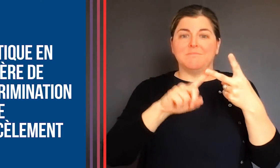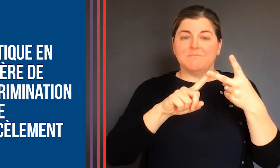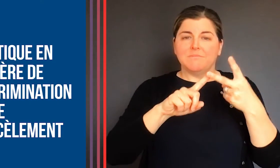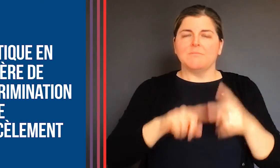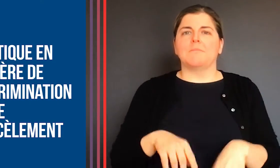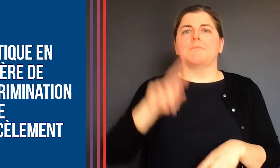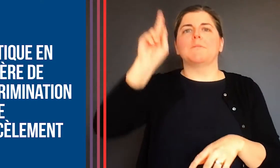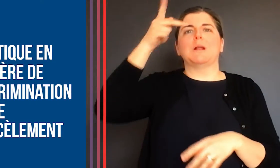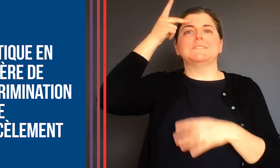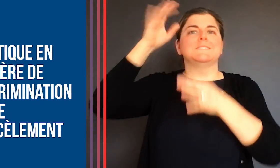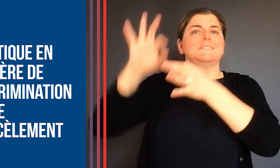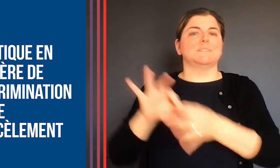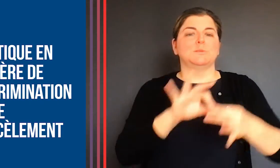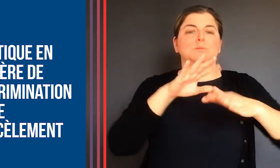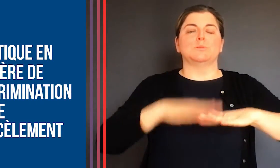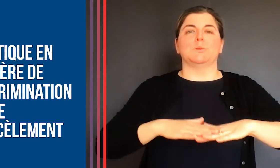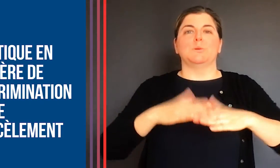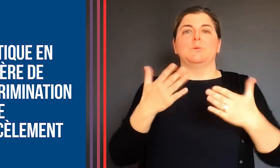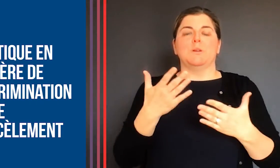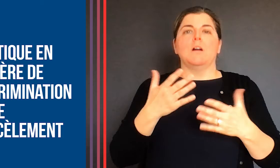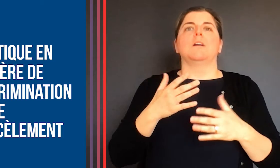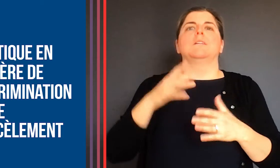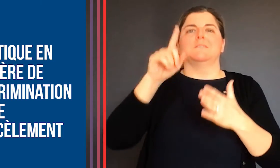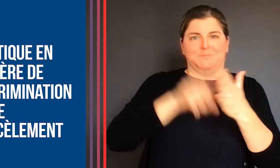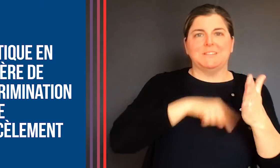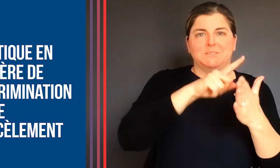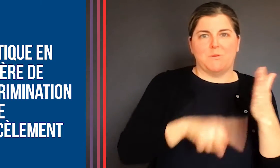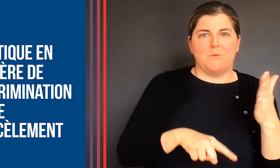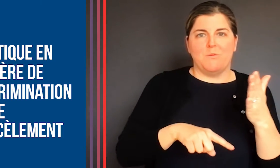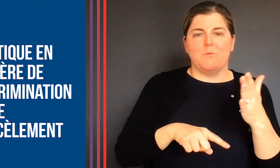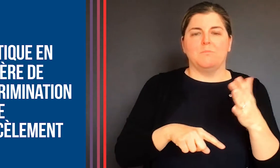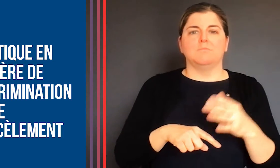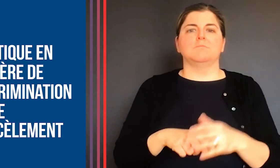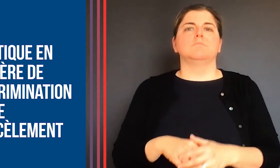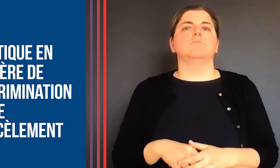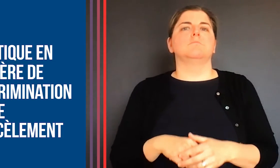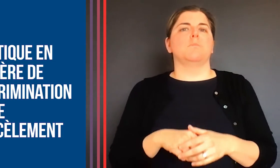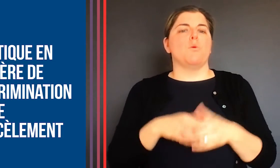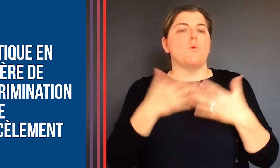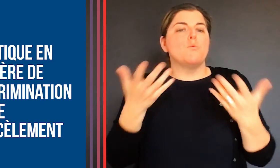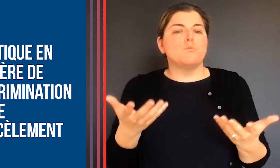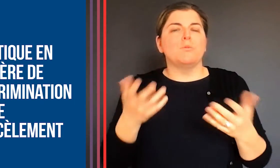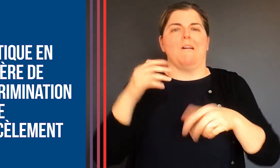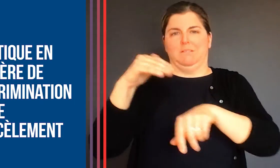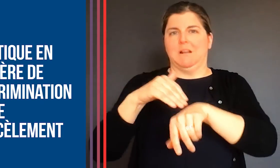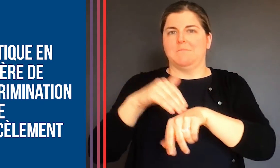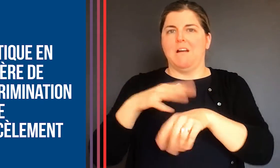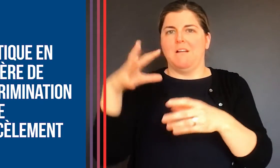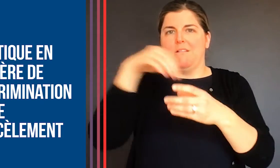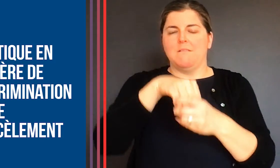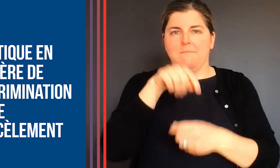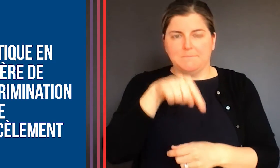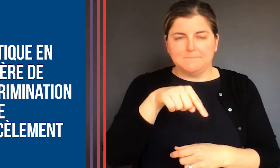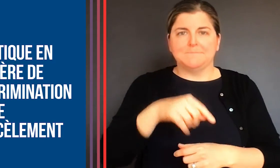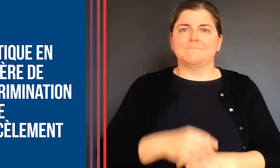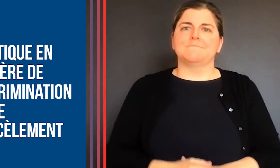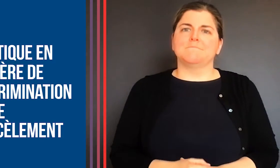B. Politique en matière de discrimination ou de harcèlement